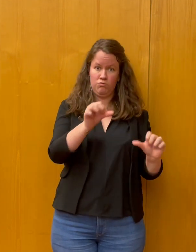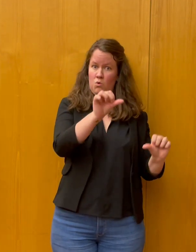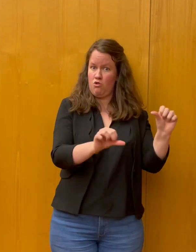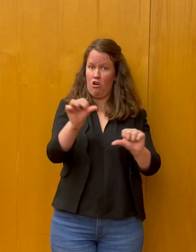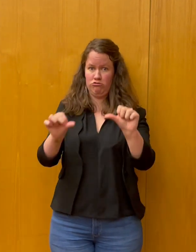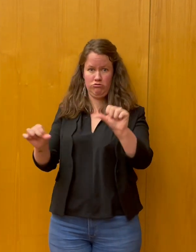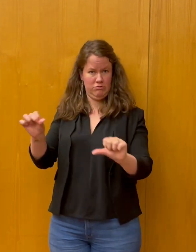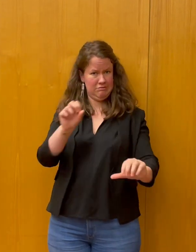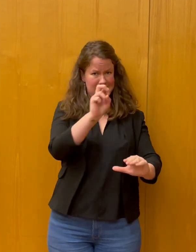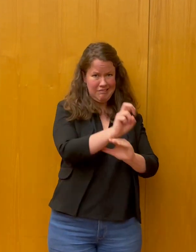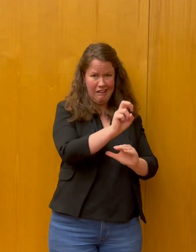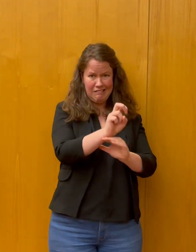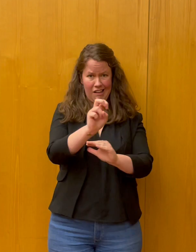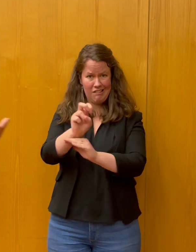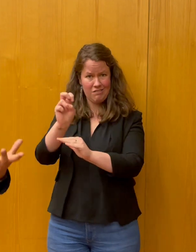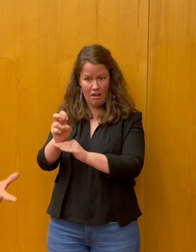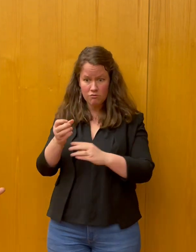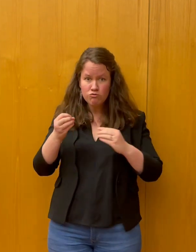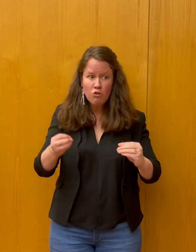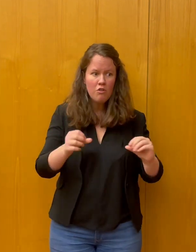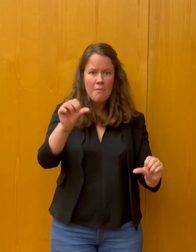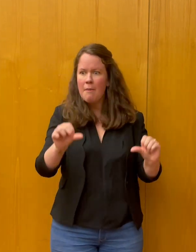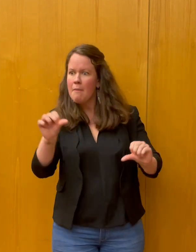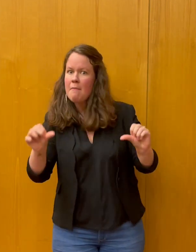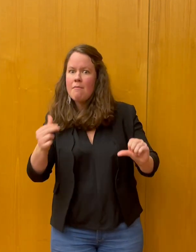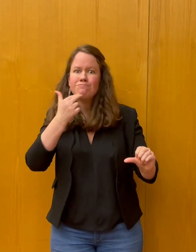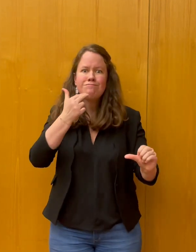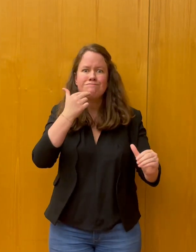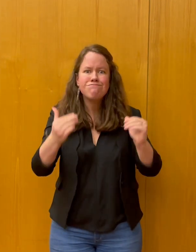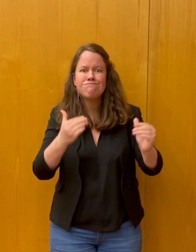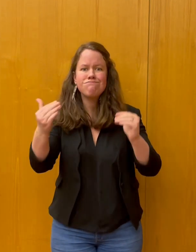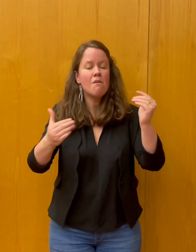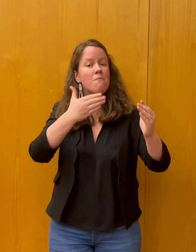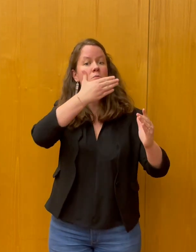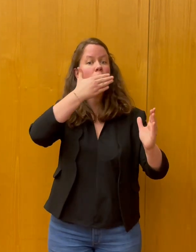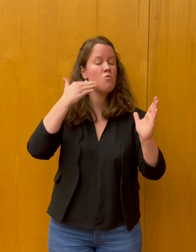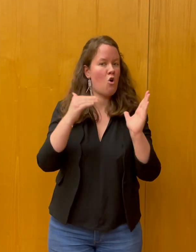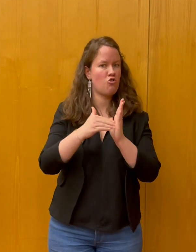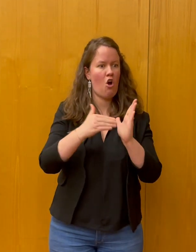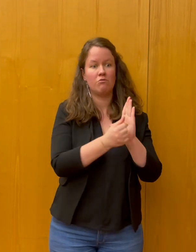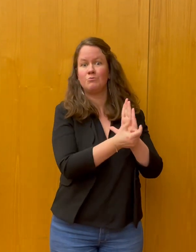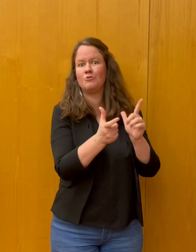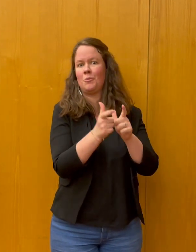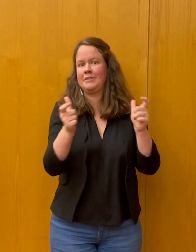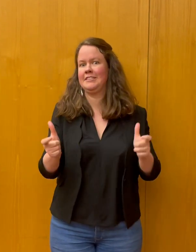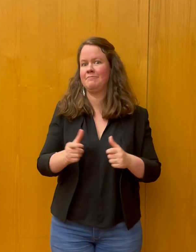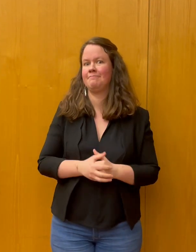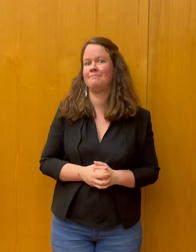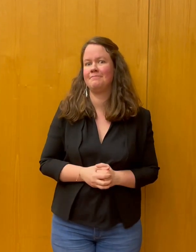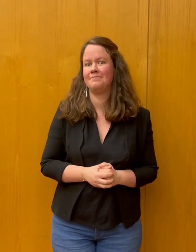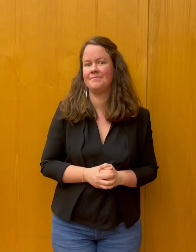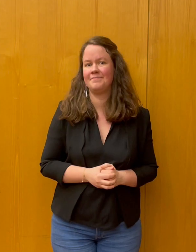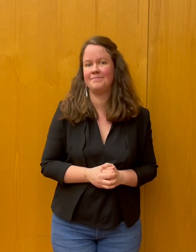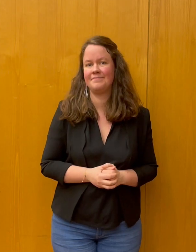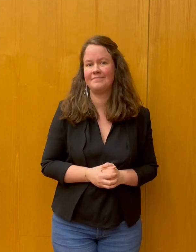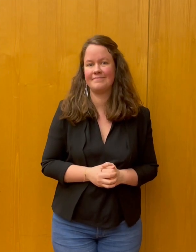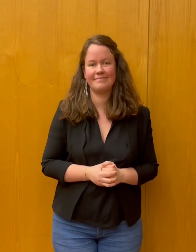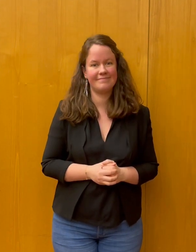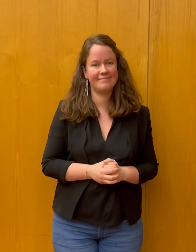de favoriser la concurrence entre les acteurs qui développent les solutions innovantes.